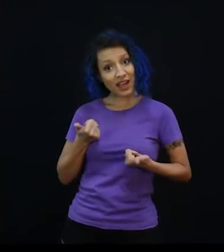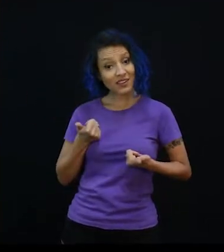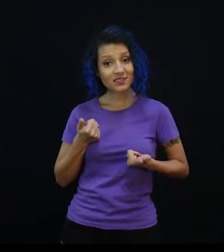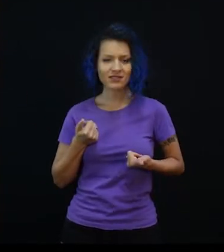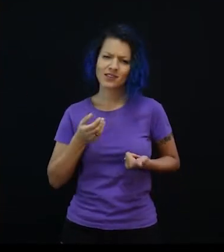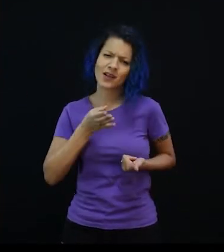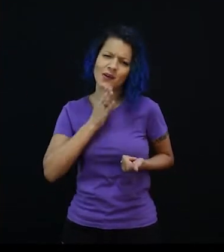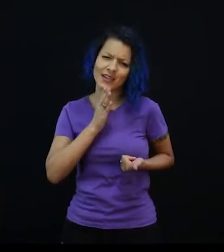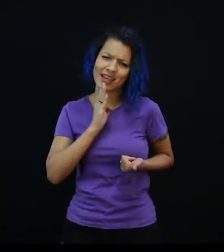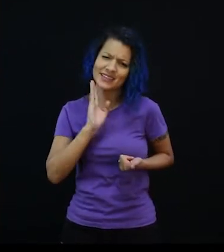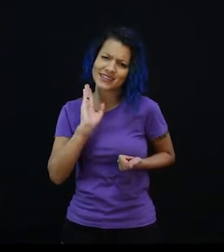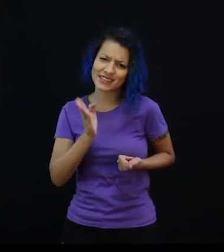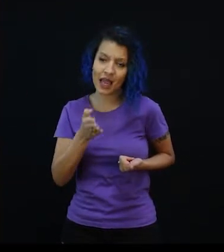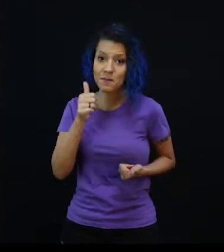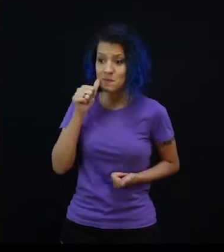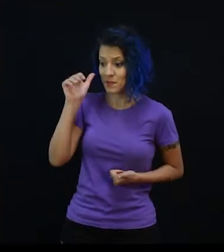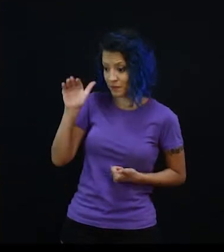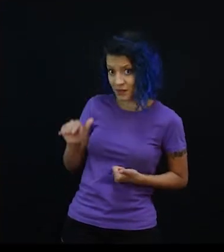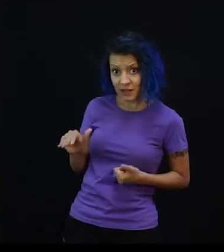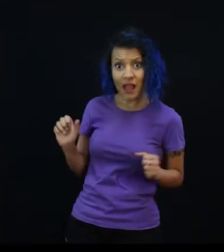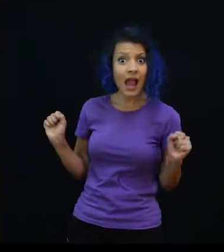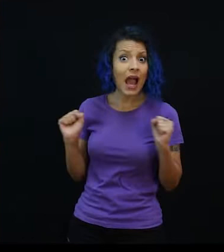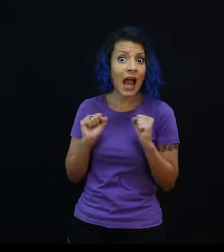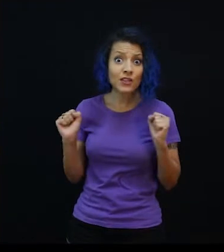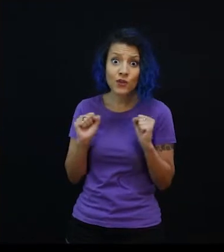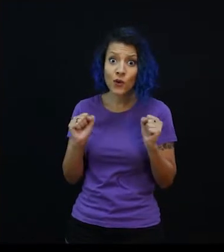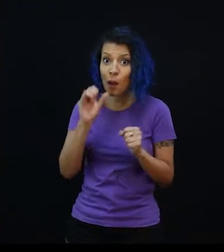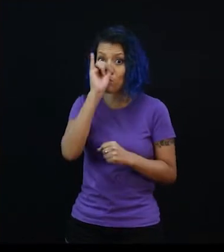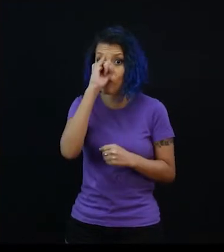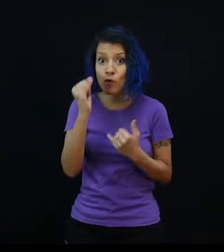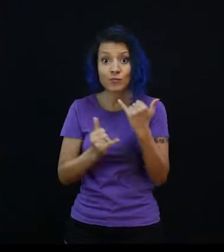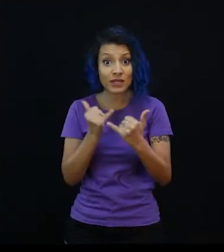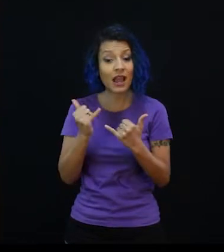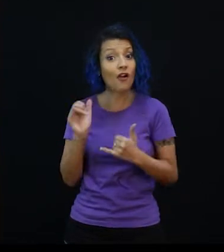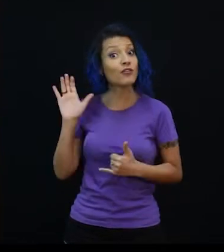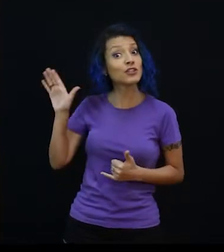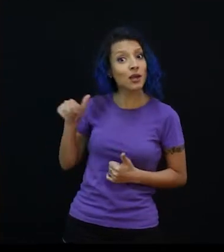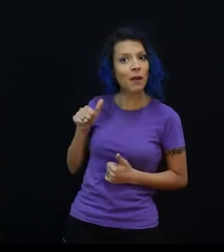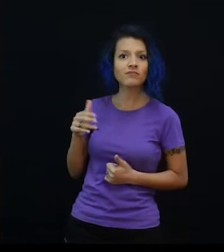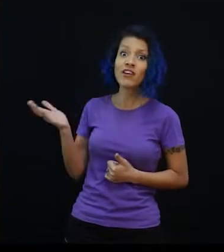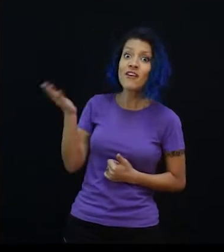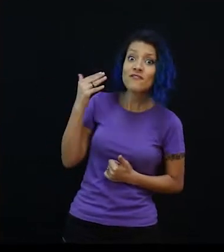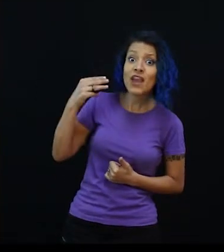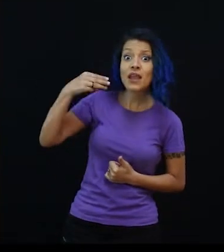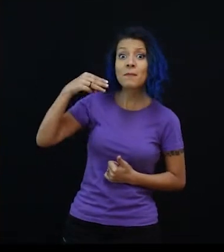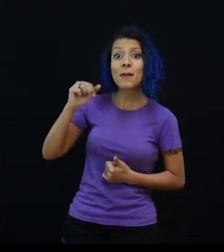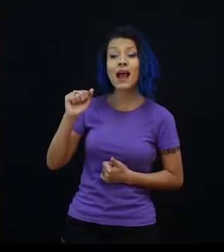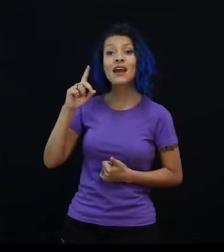que vocês já conhecem, que adora brincar com esses porcos, então vou chamar ela para participar com a gente. Simbora, Madalena.